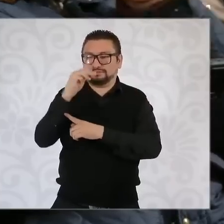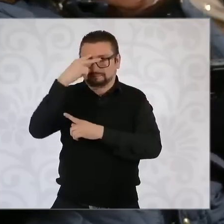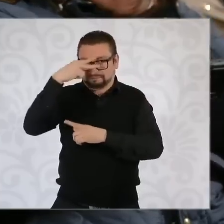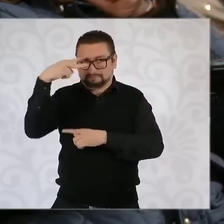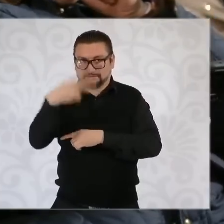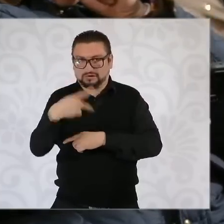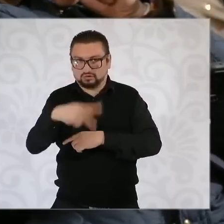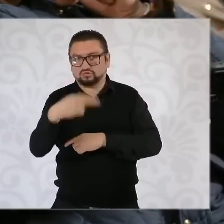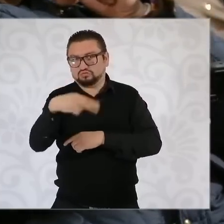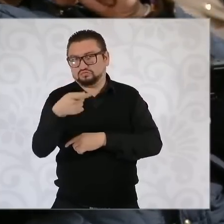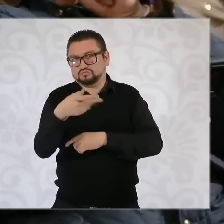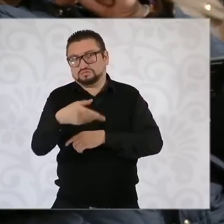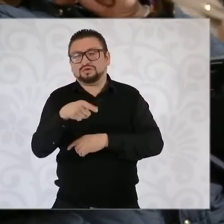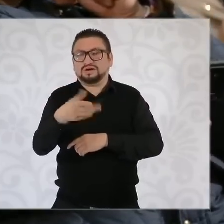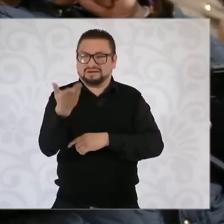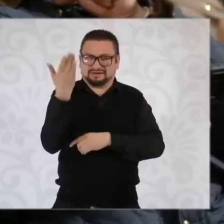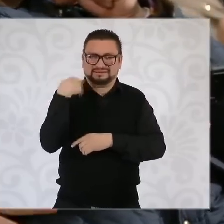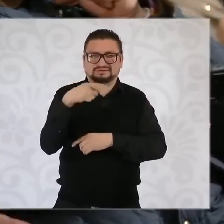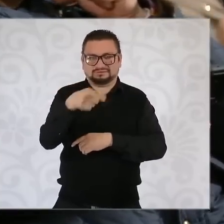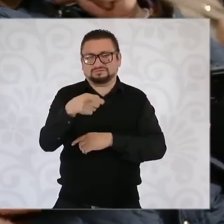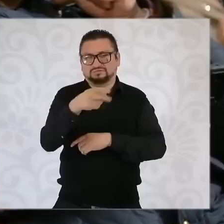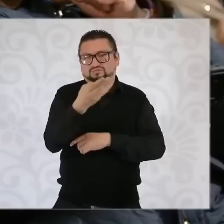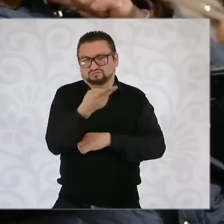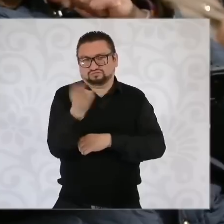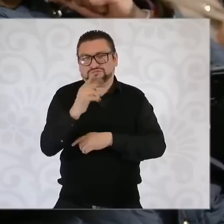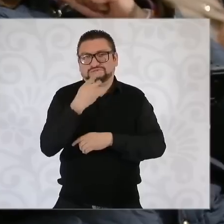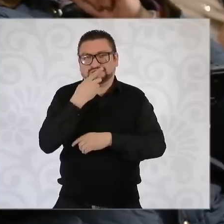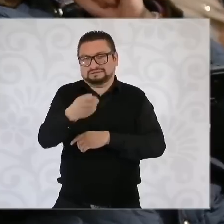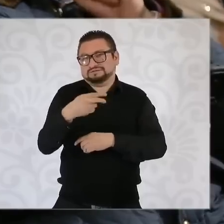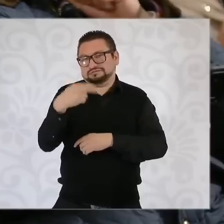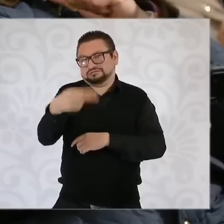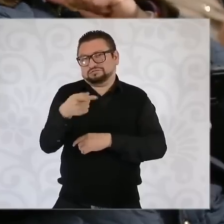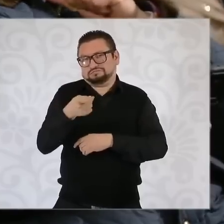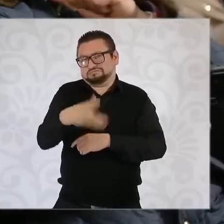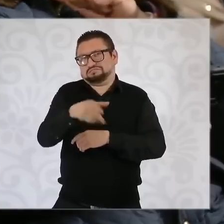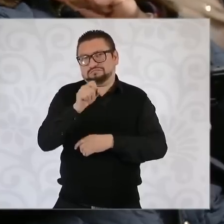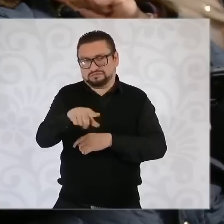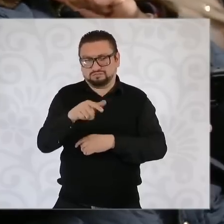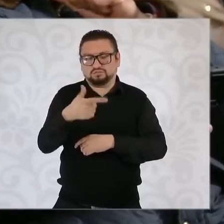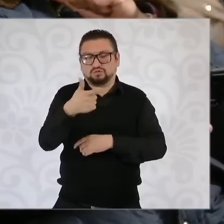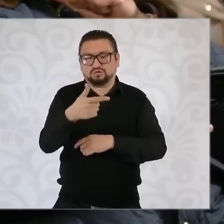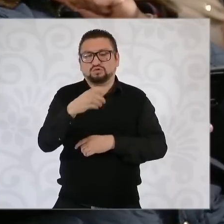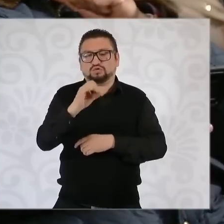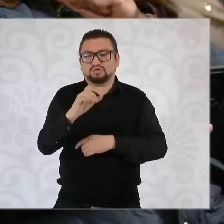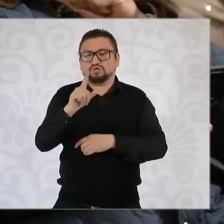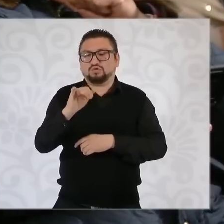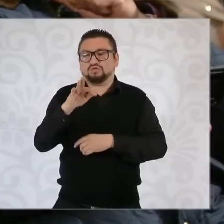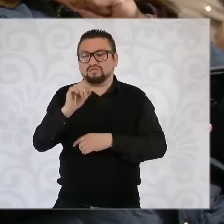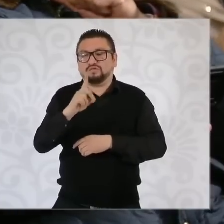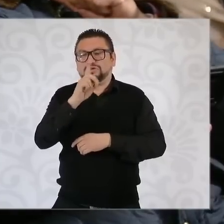usted ha insistido en que siga siendo el golfo de México porque pues además no es un capricho es una